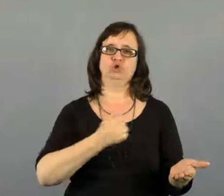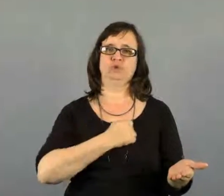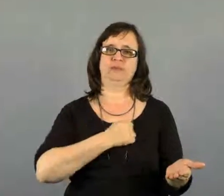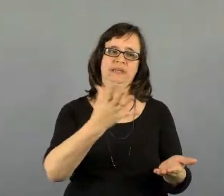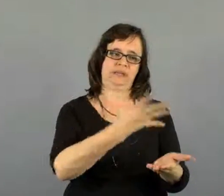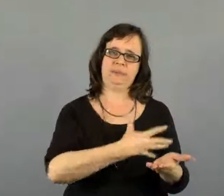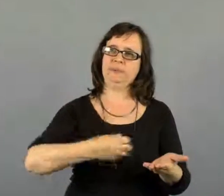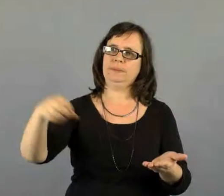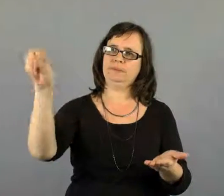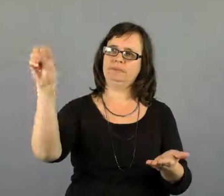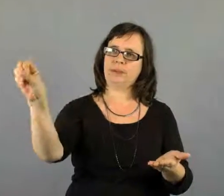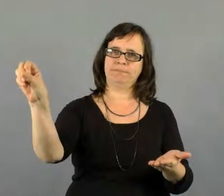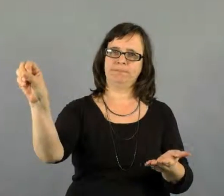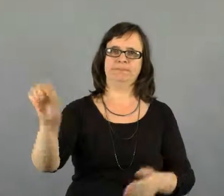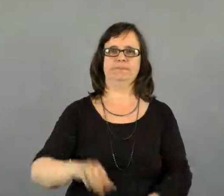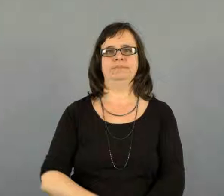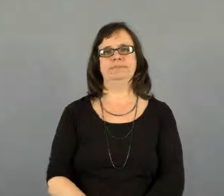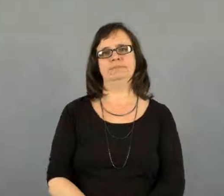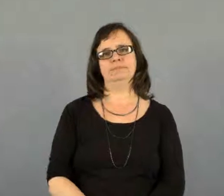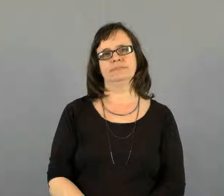Und hat uns von Sünden befreit